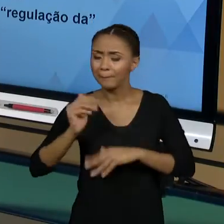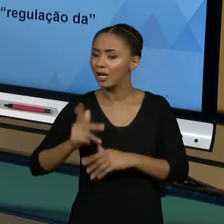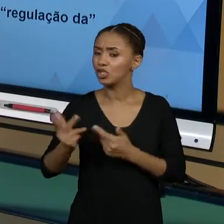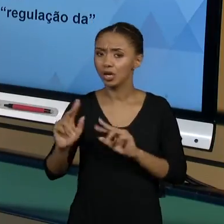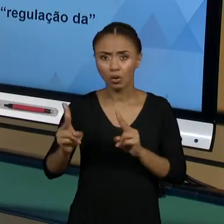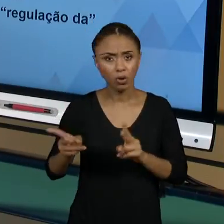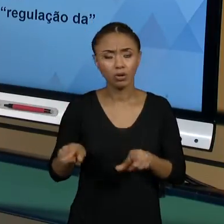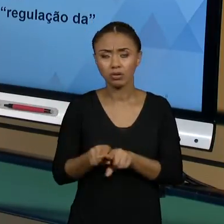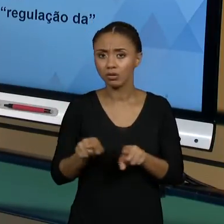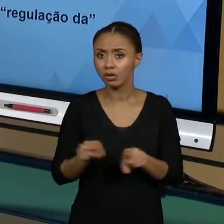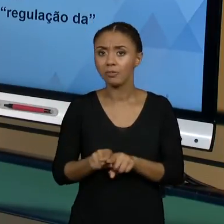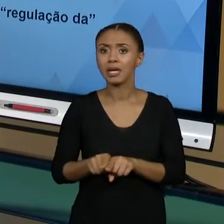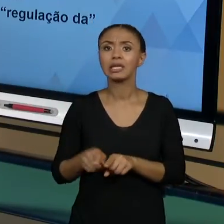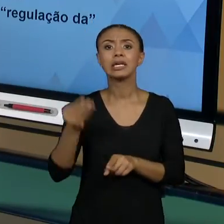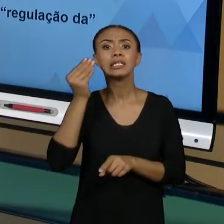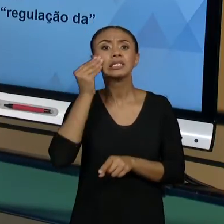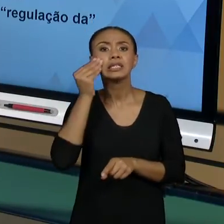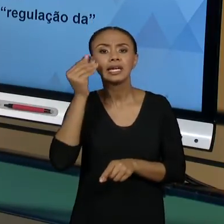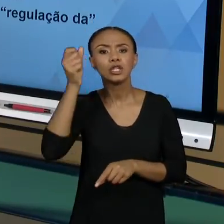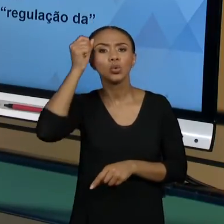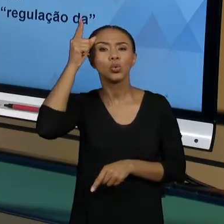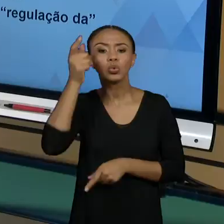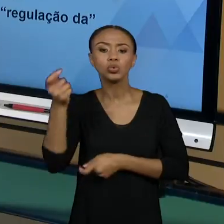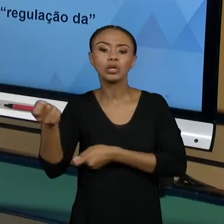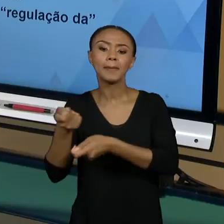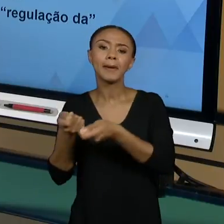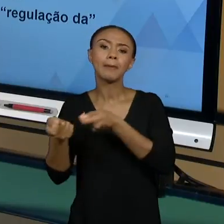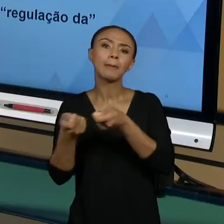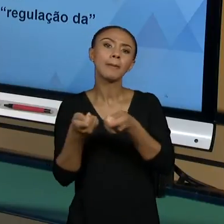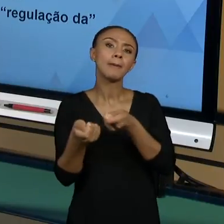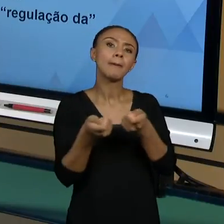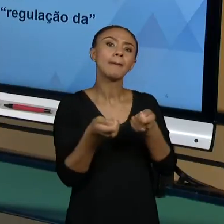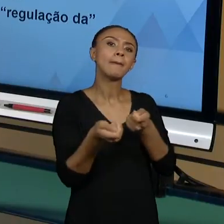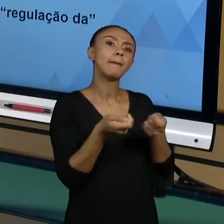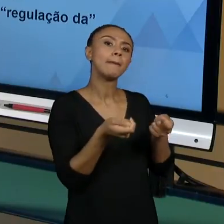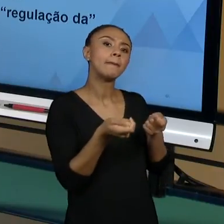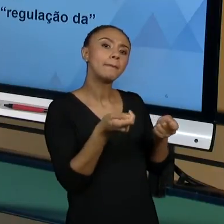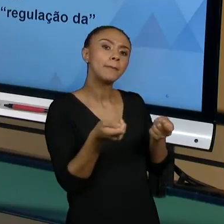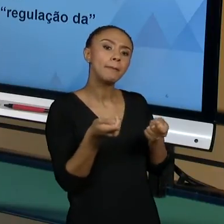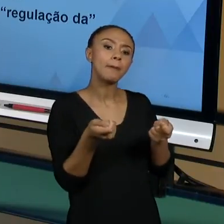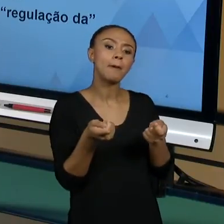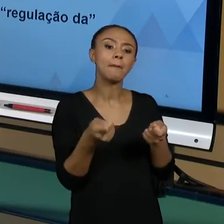REGULAR CULTURA COM VISTAS A PRODUZIR AS PESSOAS